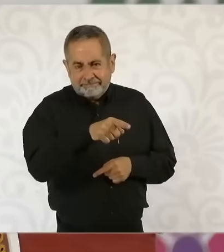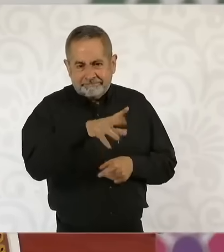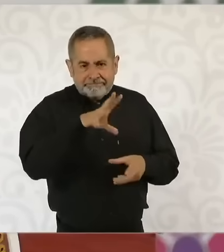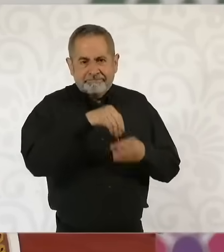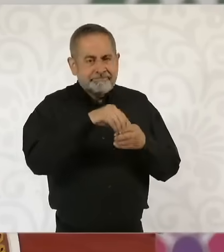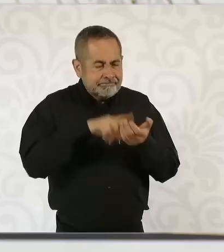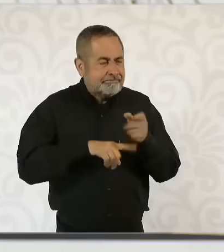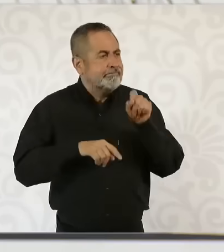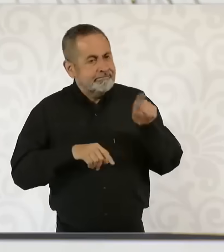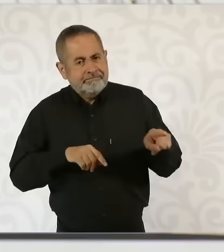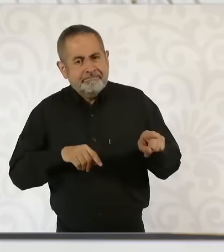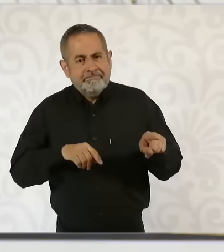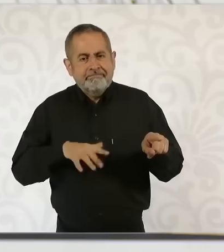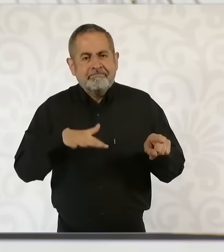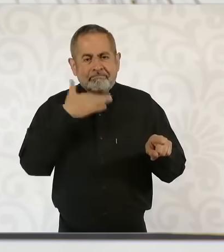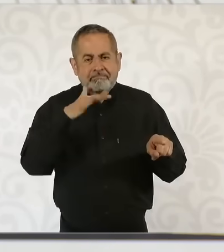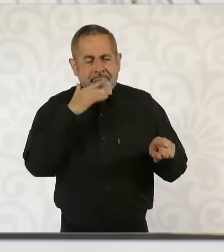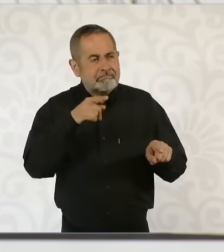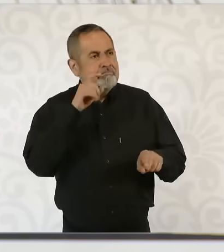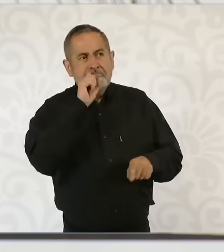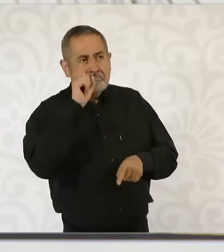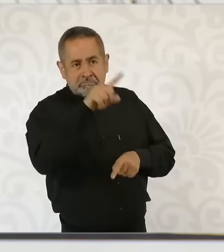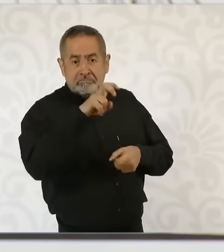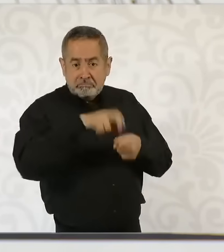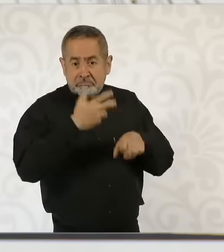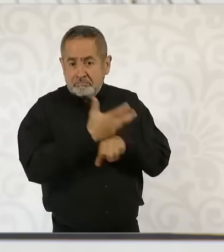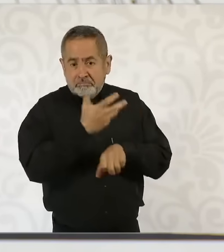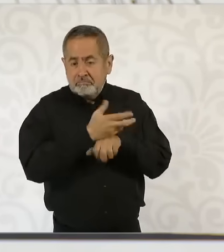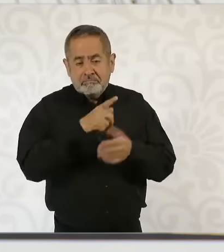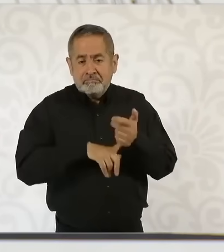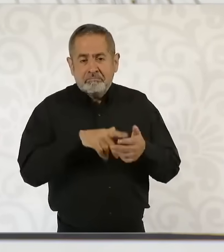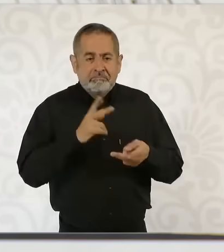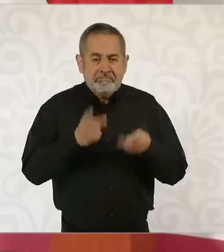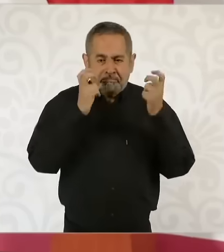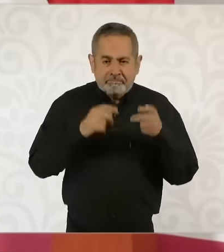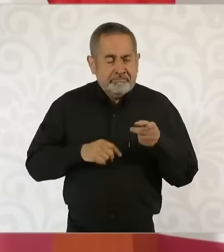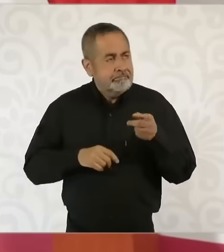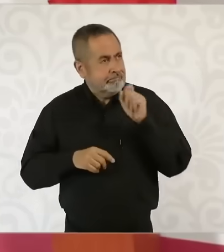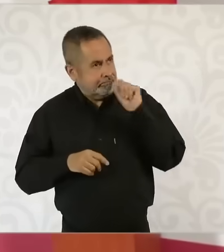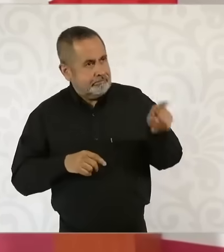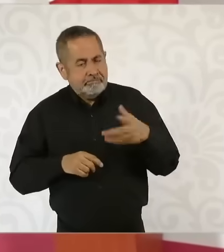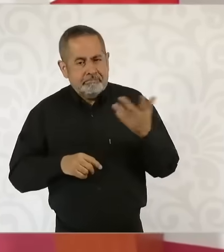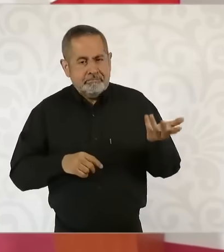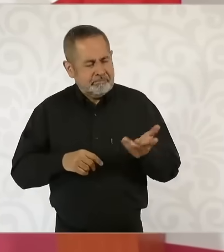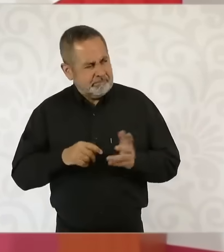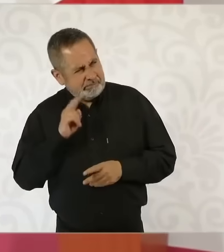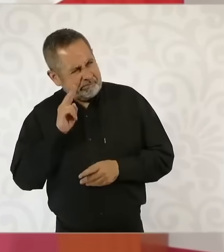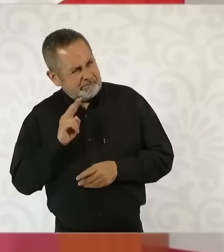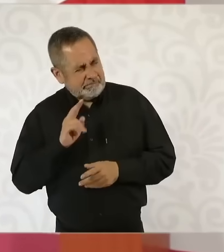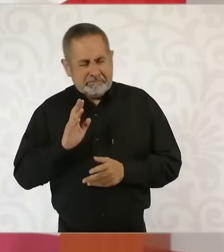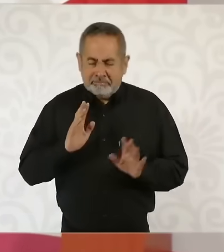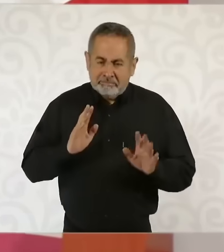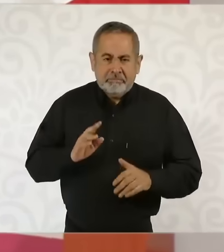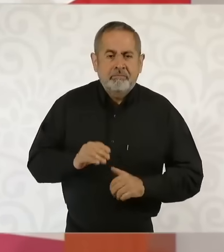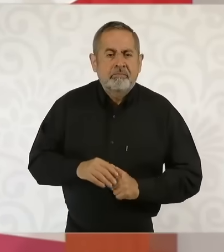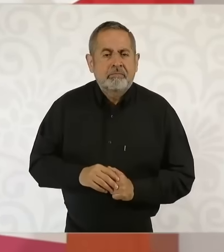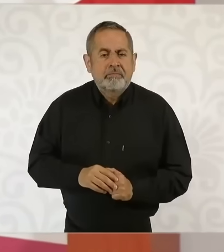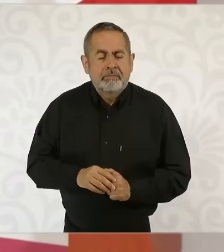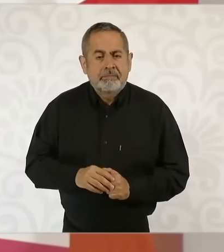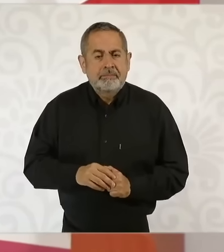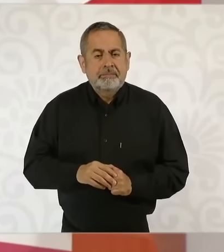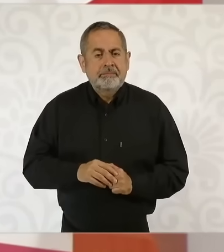también el delito en Estados Unidos. Pues llama la atención, digo, porque a veces eh hay muchos